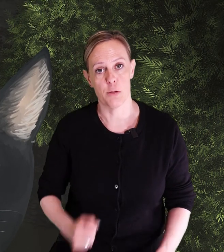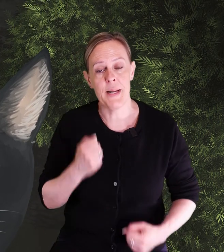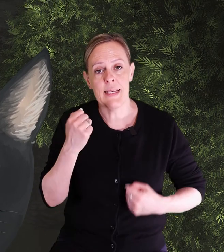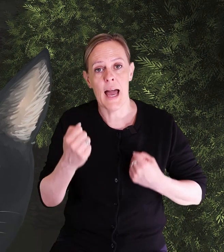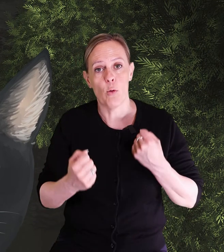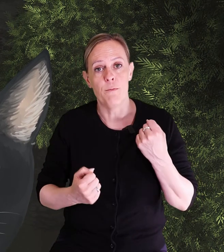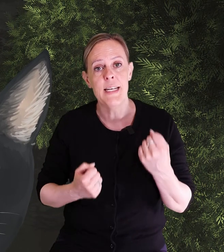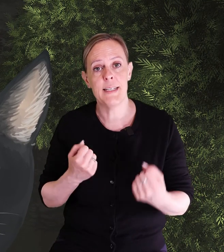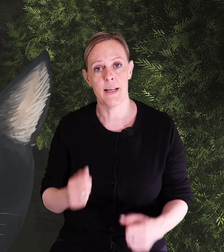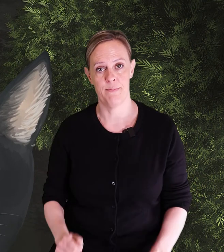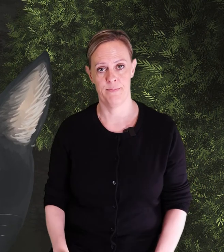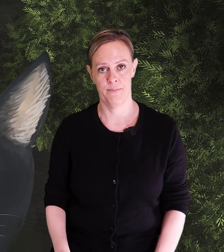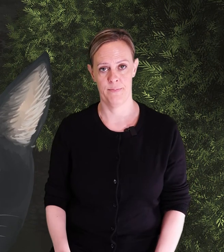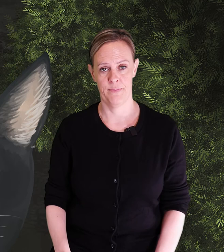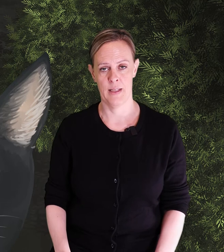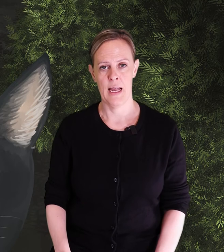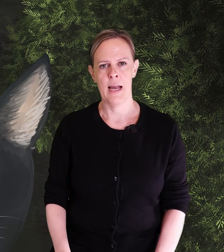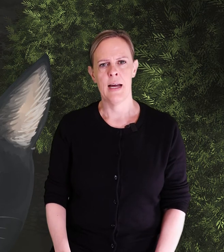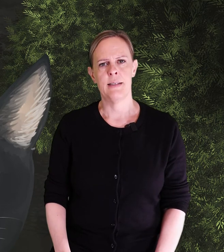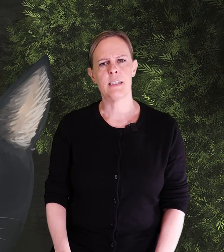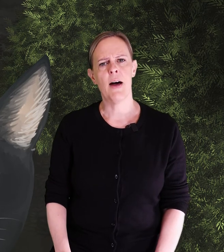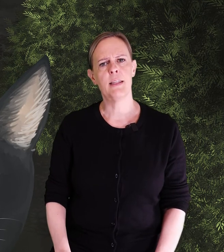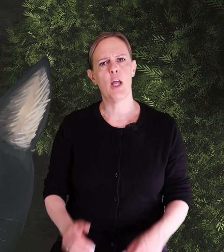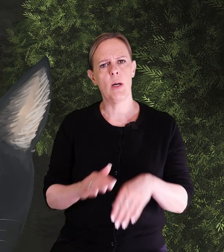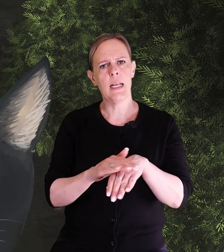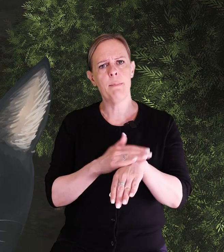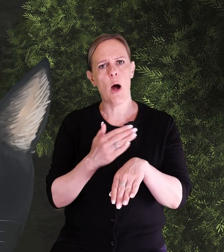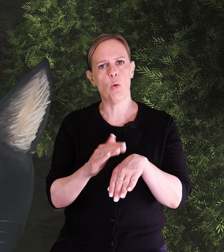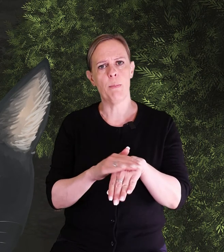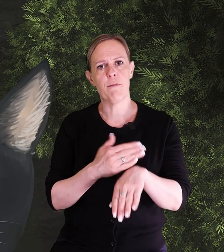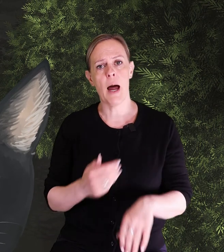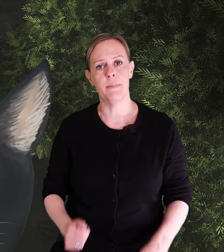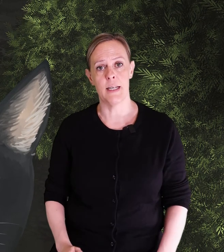och så springer hon vidare när Svante och lilla Mjau kommer fram